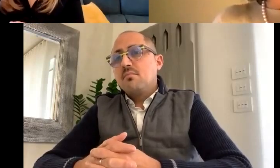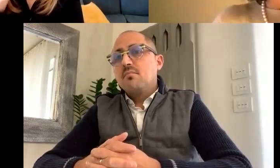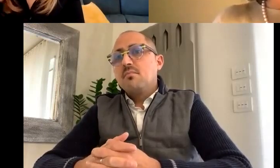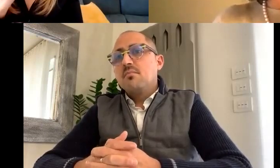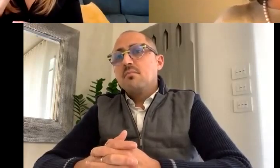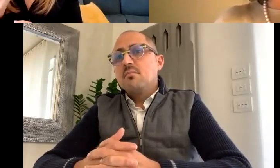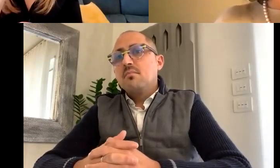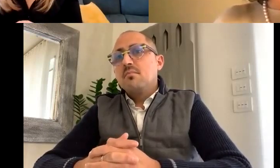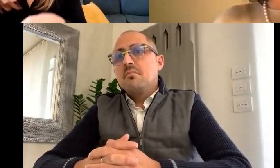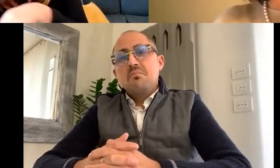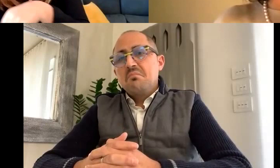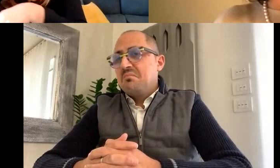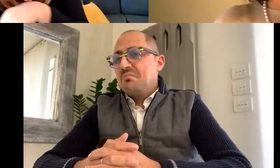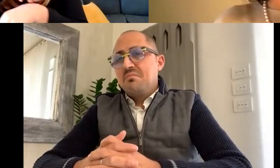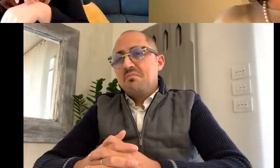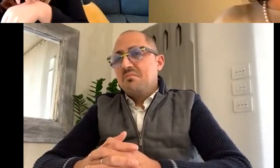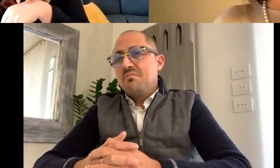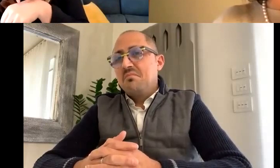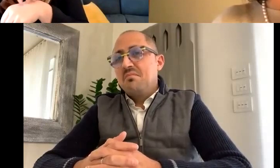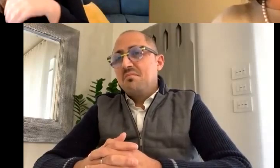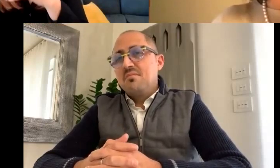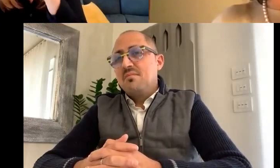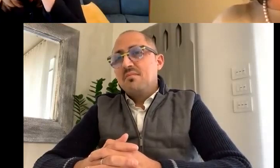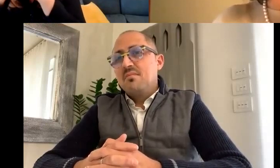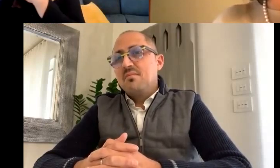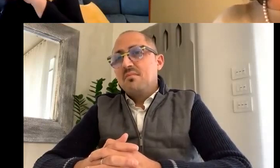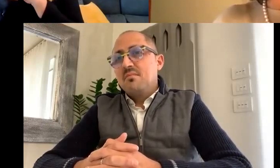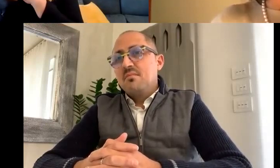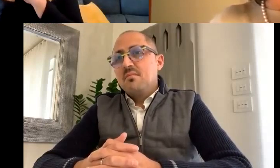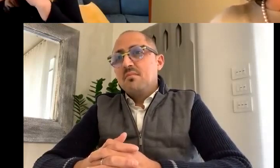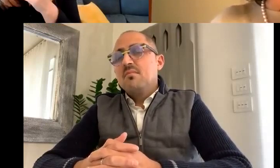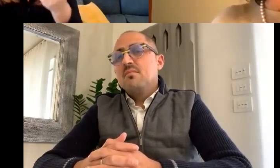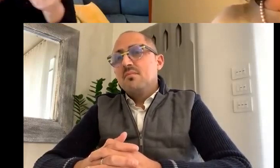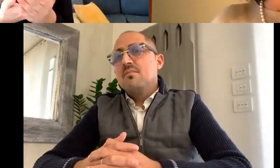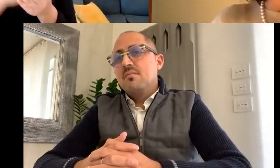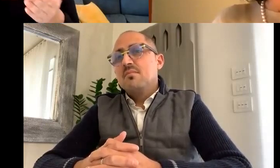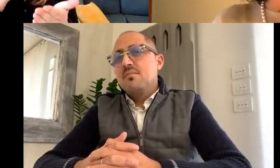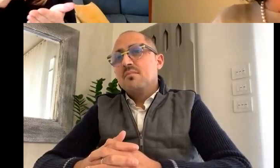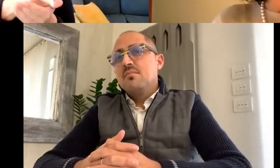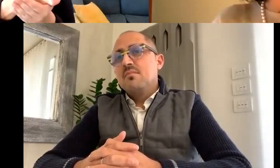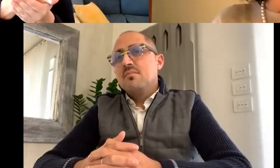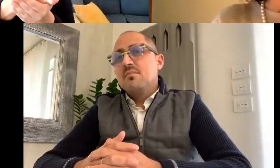ha attivato anche questa email dedicata alle persone sorde, le persone sorde la utilizzano?